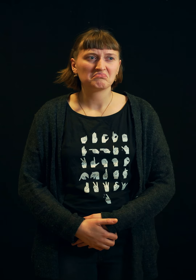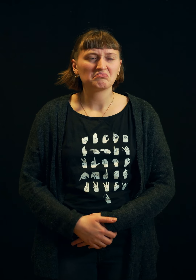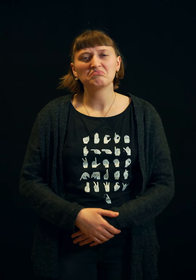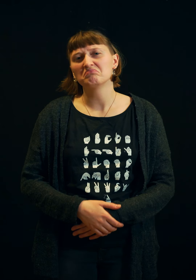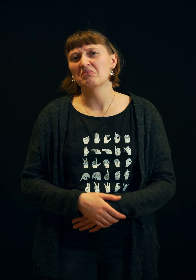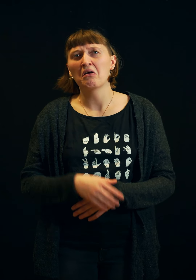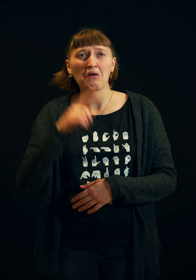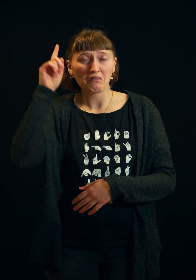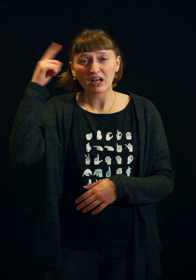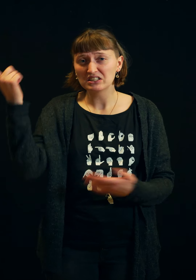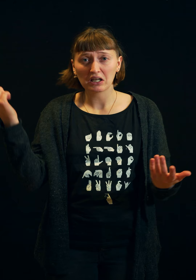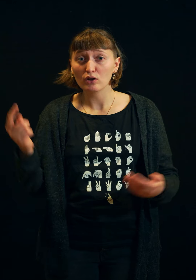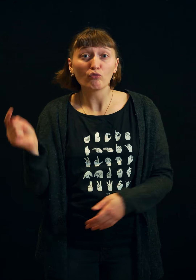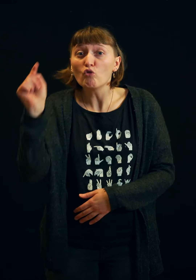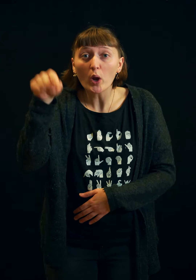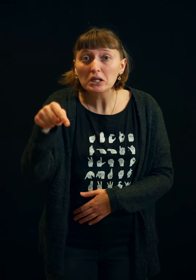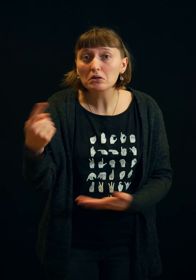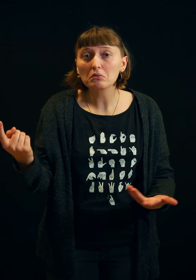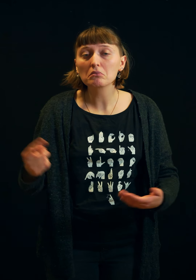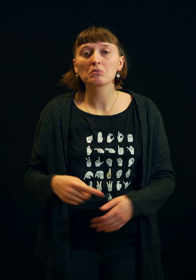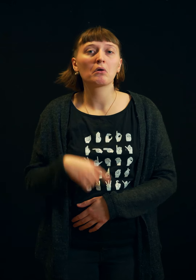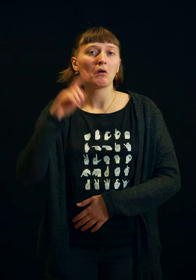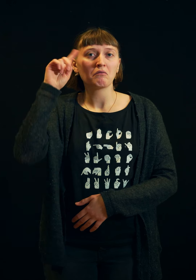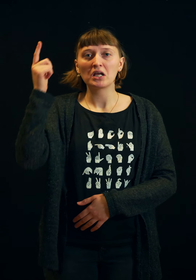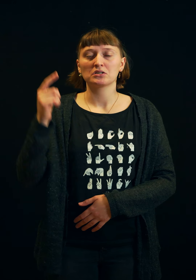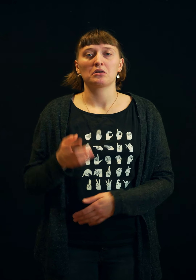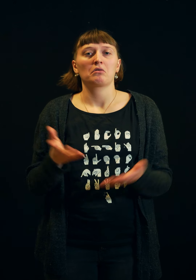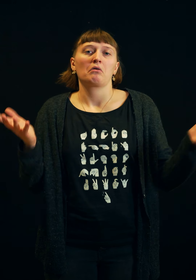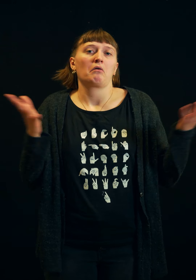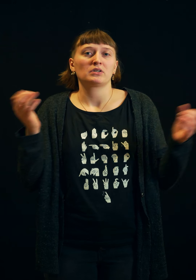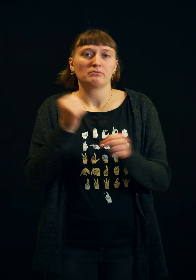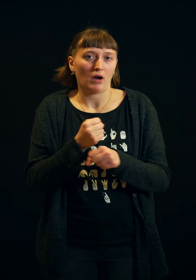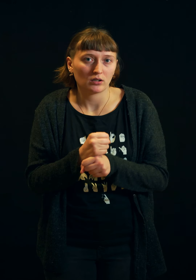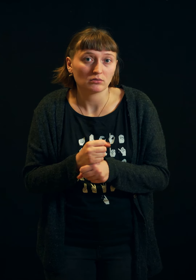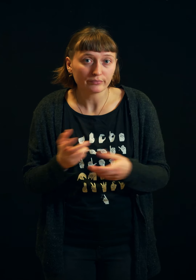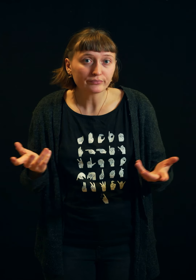du weißt nicht so recht deines Weges und was noch zu machen: